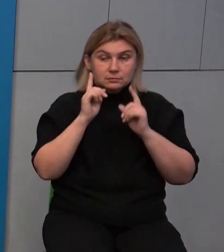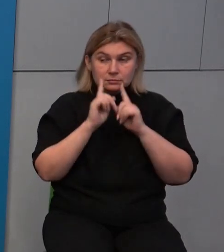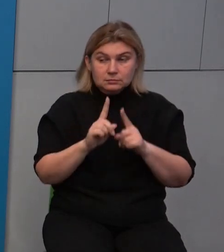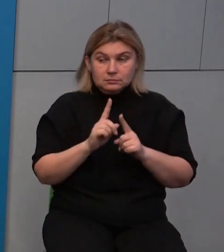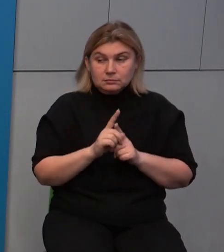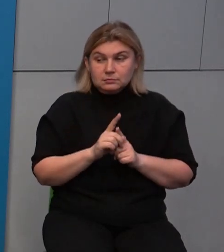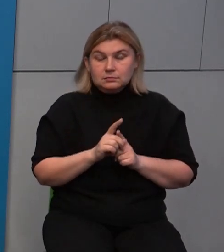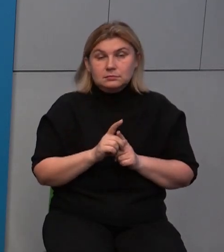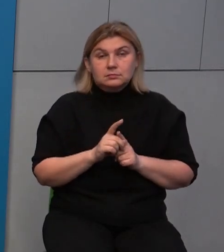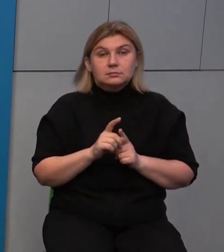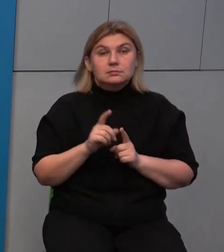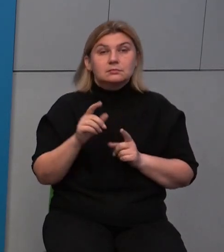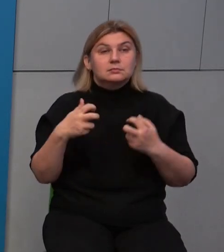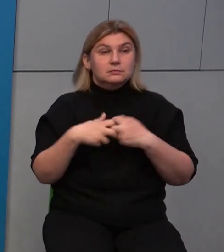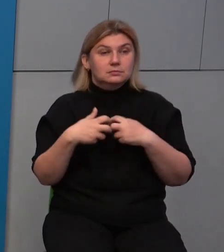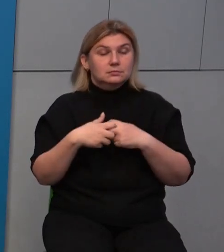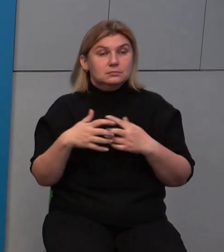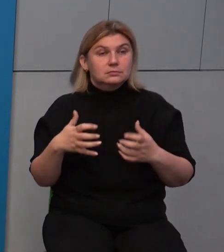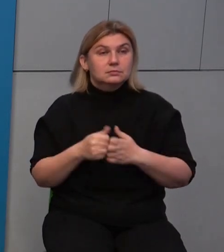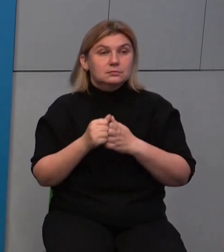gdzieś tam znaleźć w Internecie i sobie szybko pomóc.